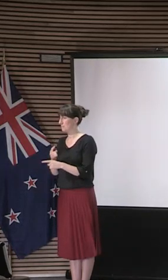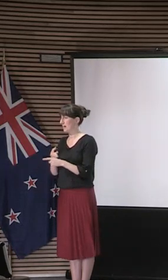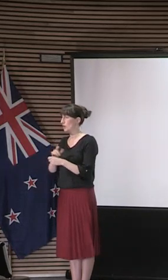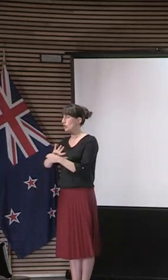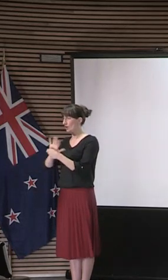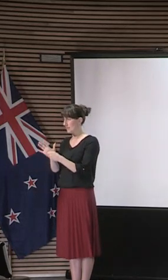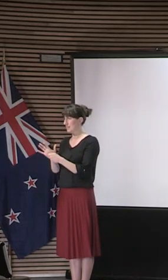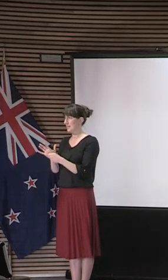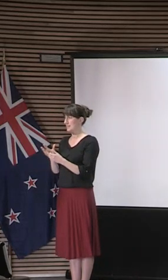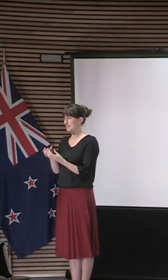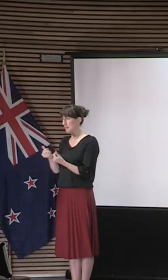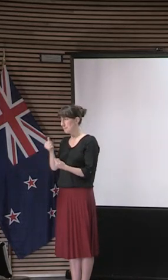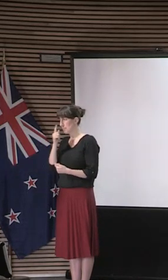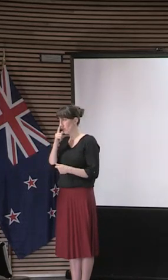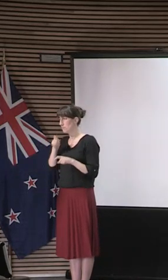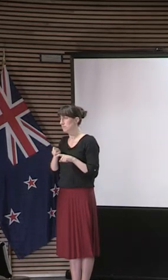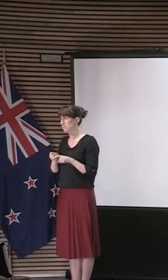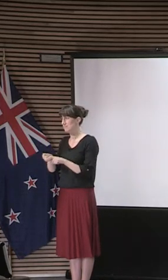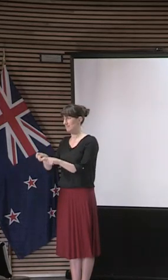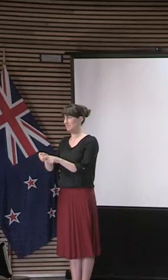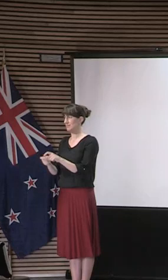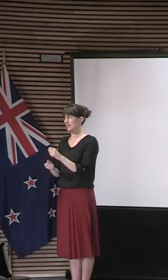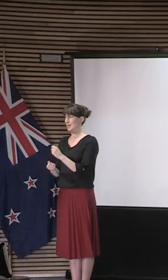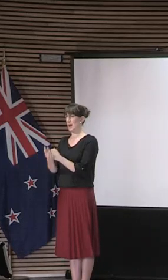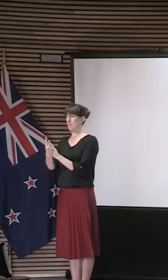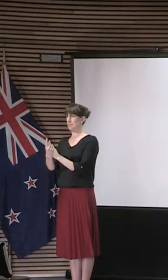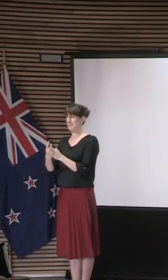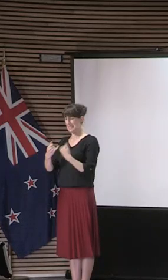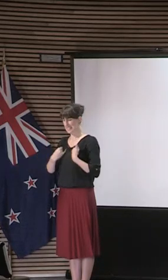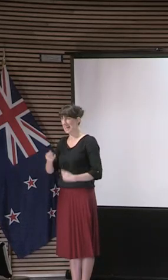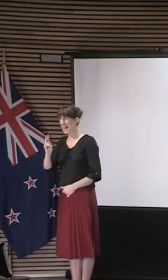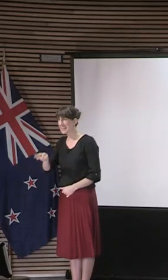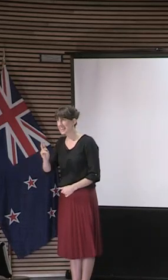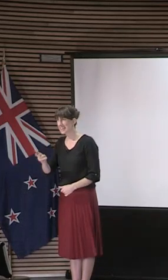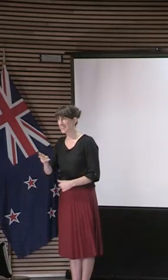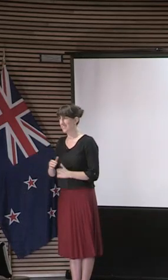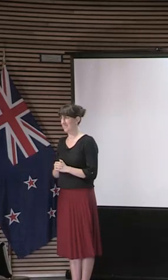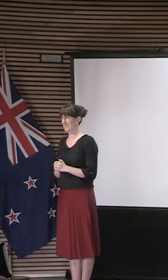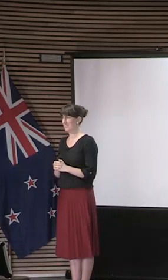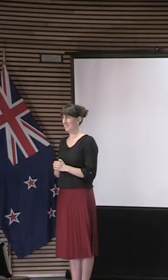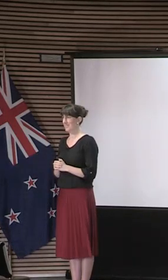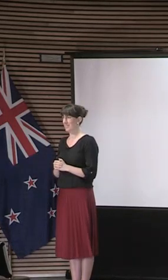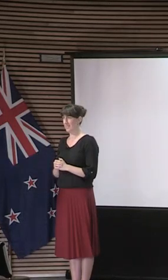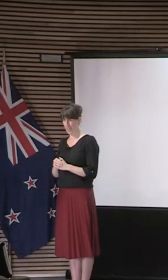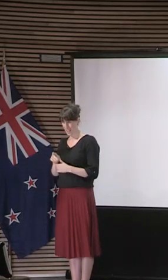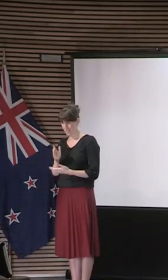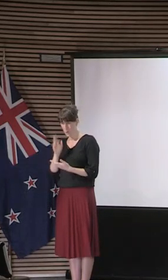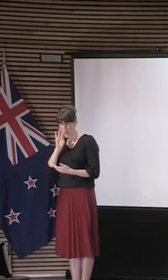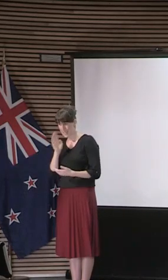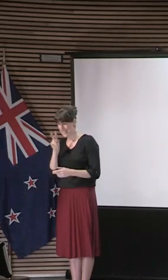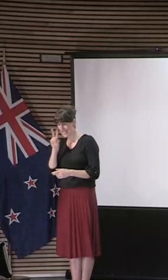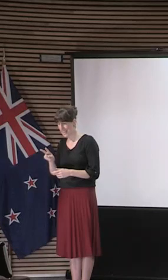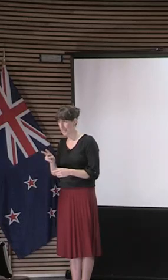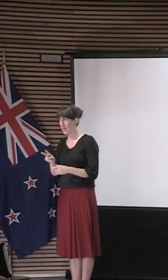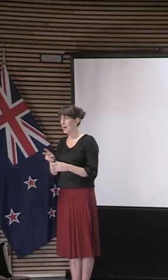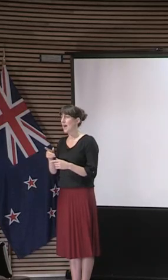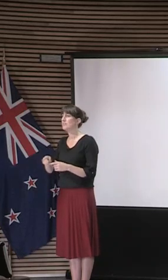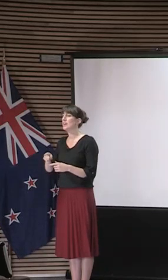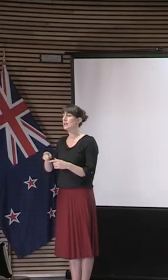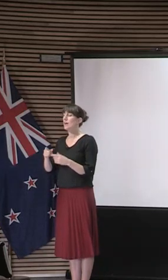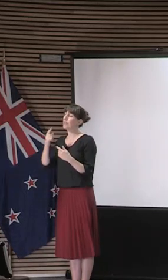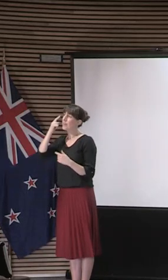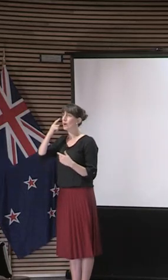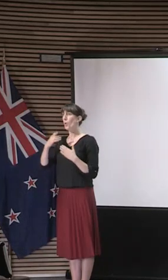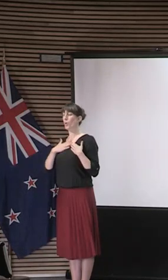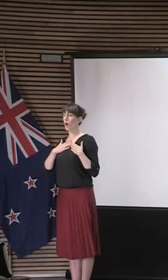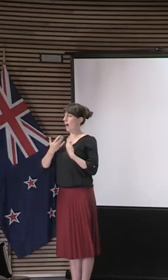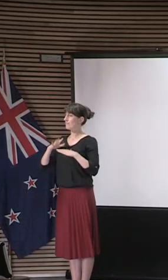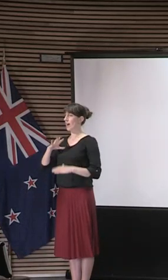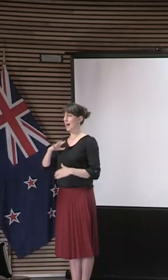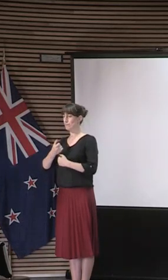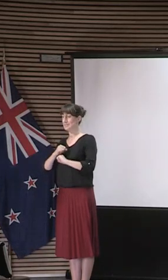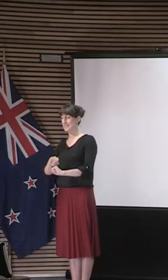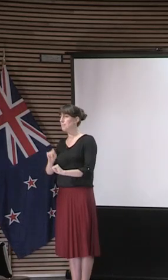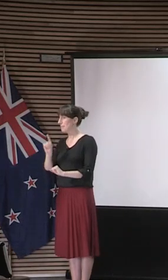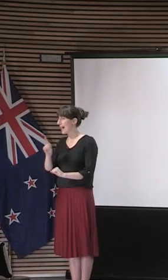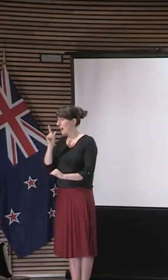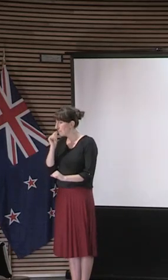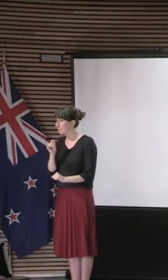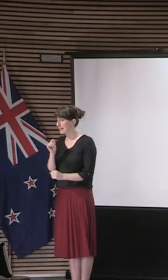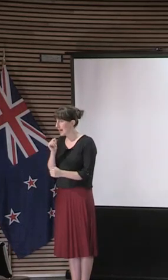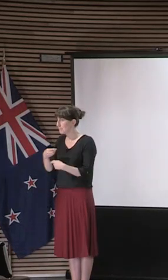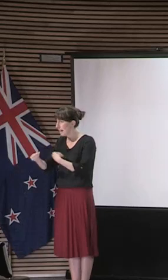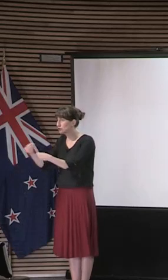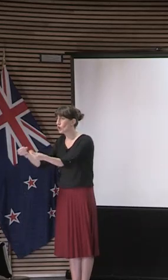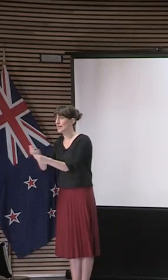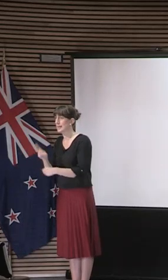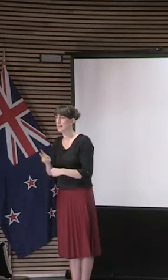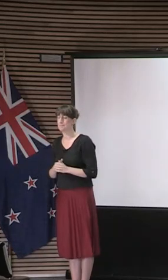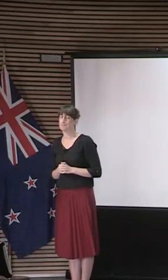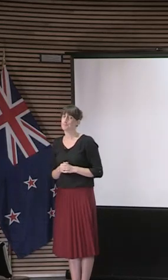pehea e whakahaere ai i a tatou?